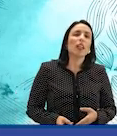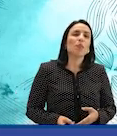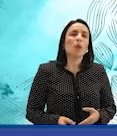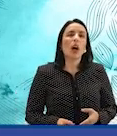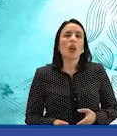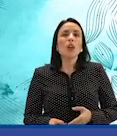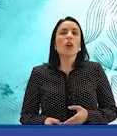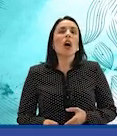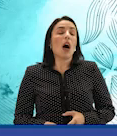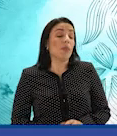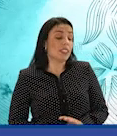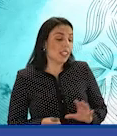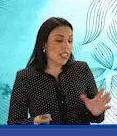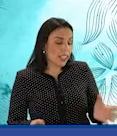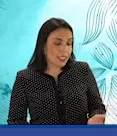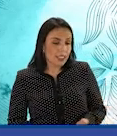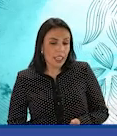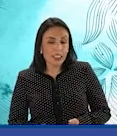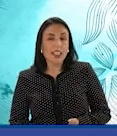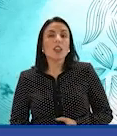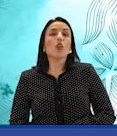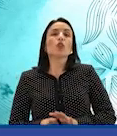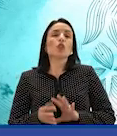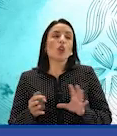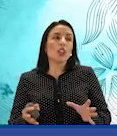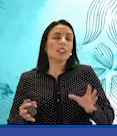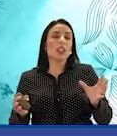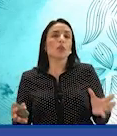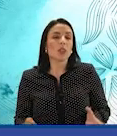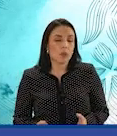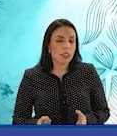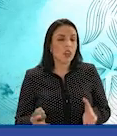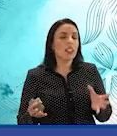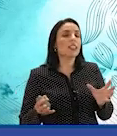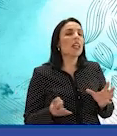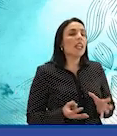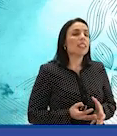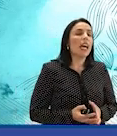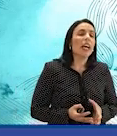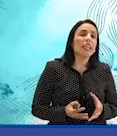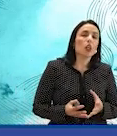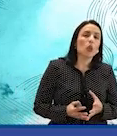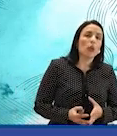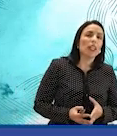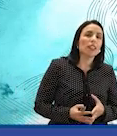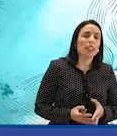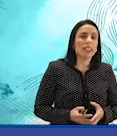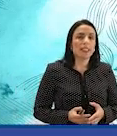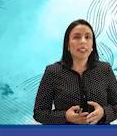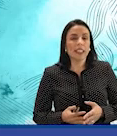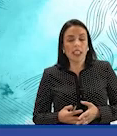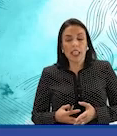aprobado a más tardar este 30, con todas las observaciones ya incluidas en este